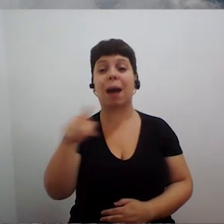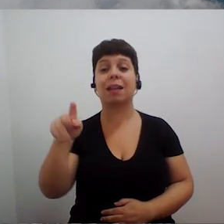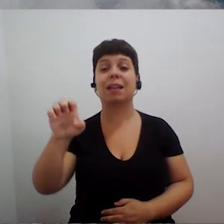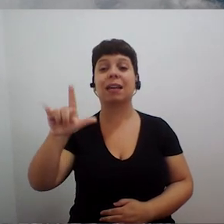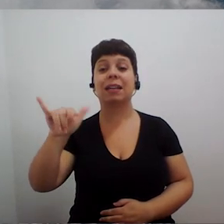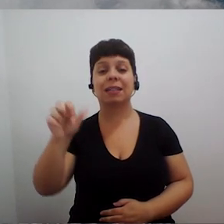Obrigado Carlos. Padre Elias?